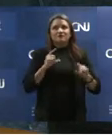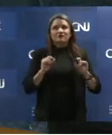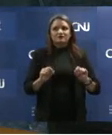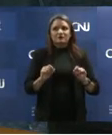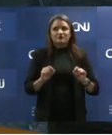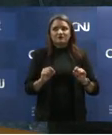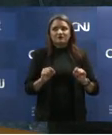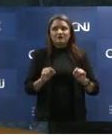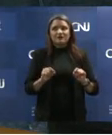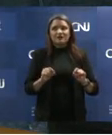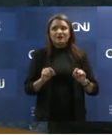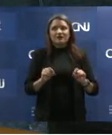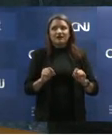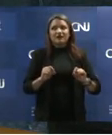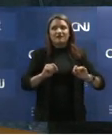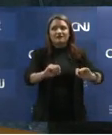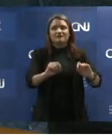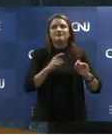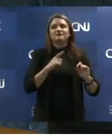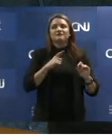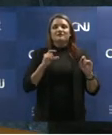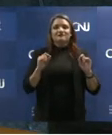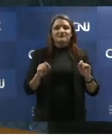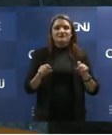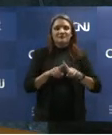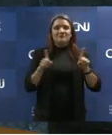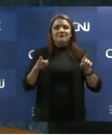Então, eu acho que isso mostra para para nós,